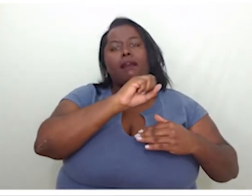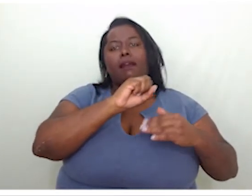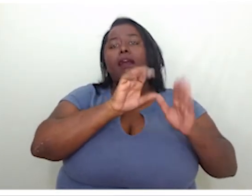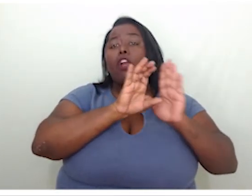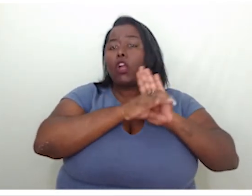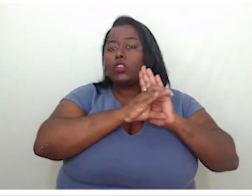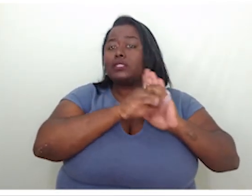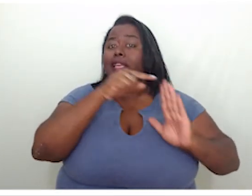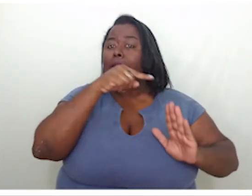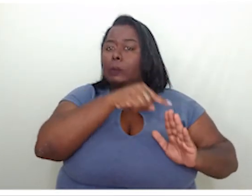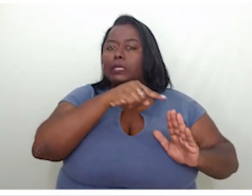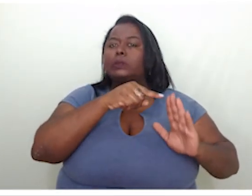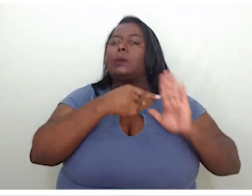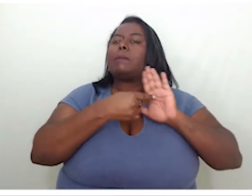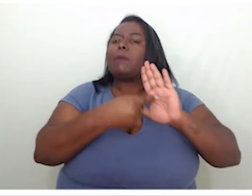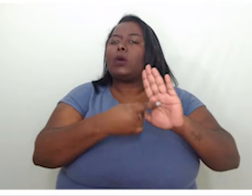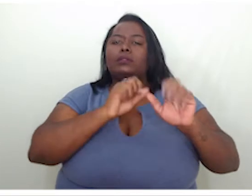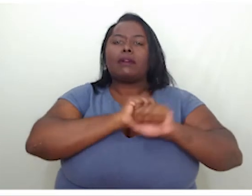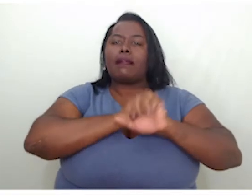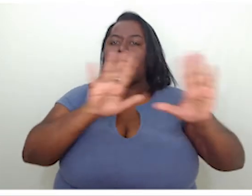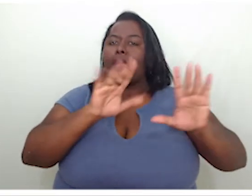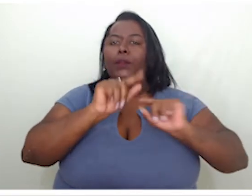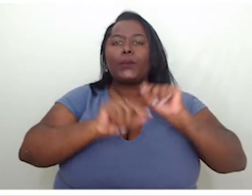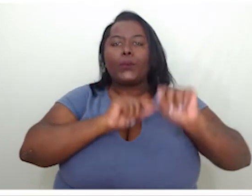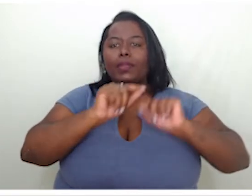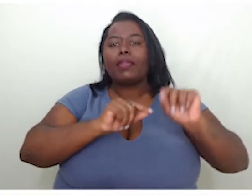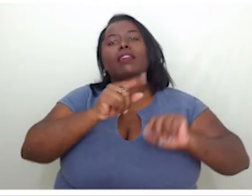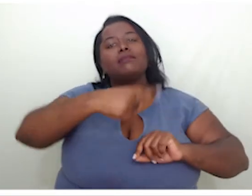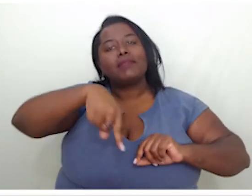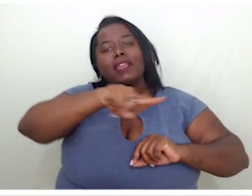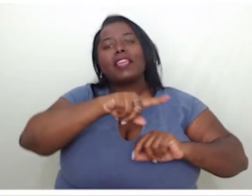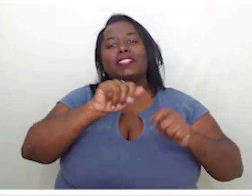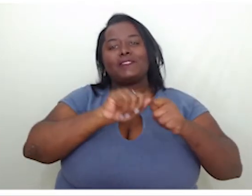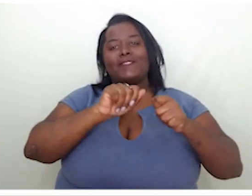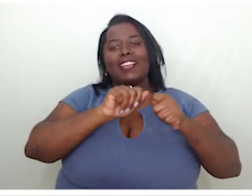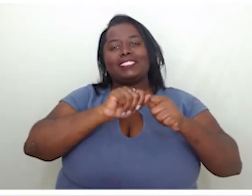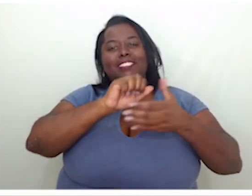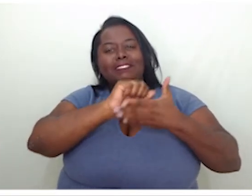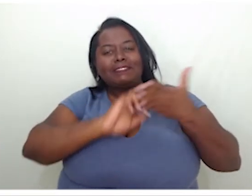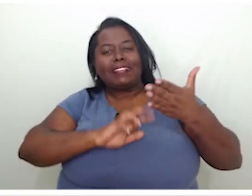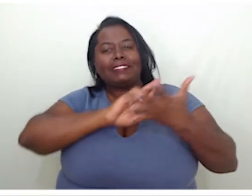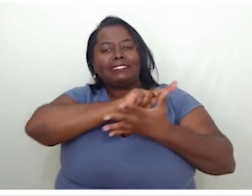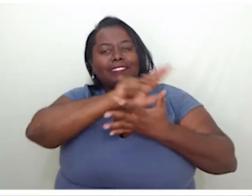y también, por ejemplo, el facilitador está dando tutorías para el grupo de pares,